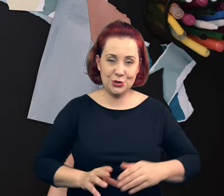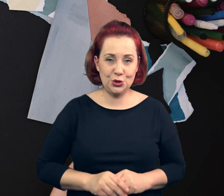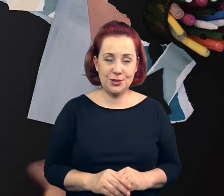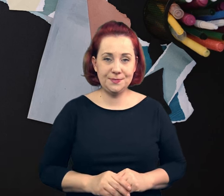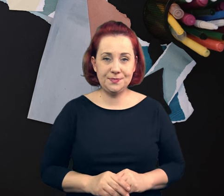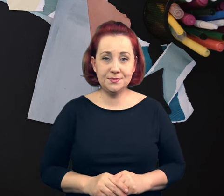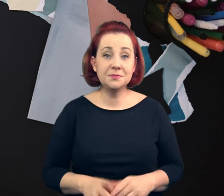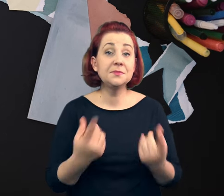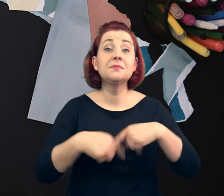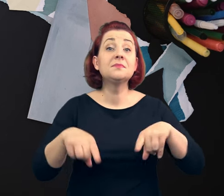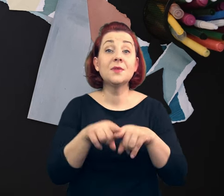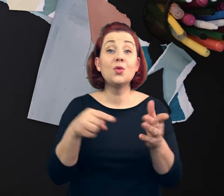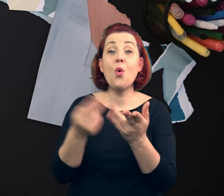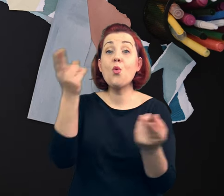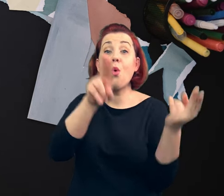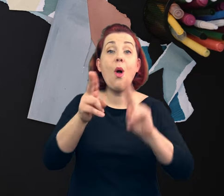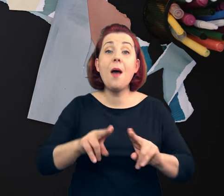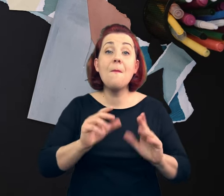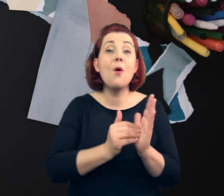do wykonania kolażu potrzebne bedą